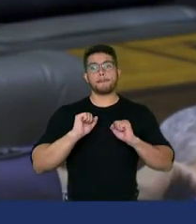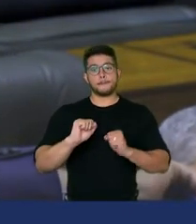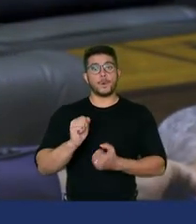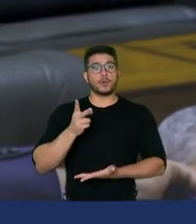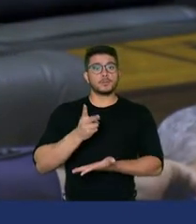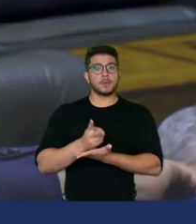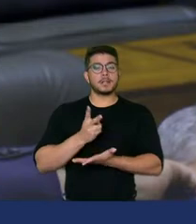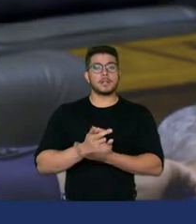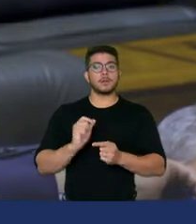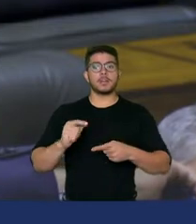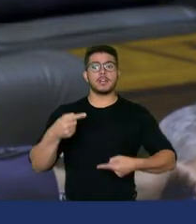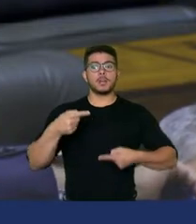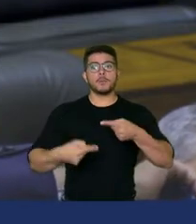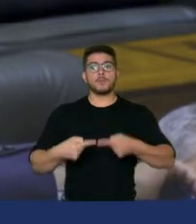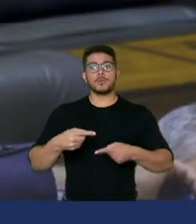PONDERAÇÃO VERBAL VERBAL... -- [DEP. JANDIRA FEGALE]: